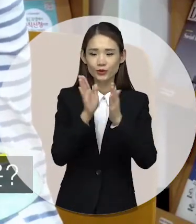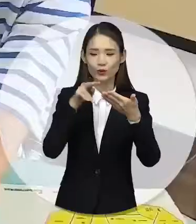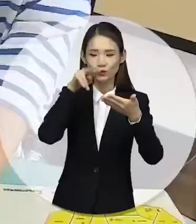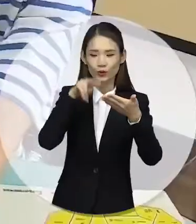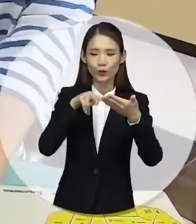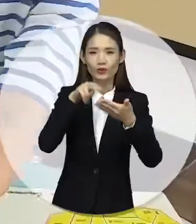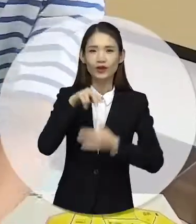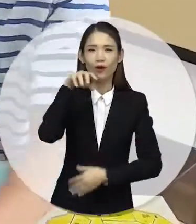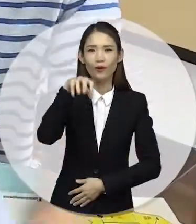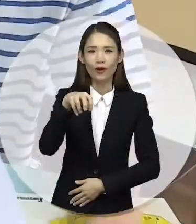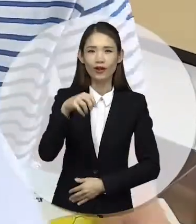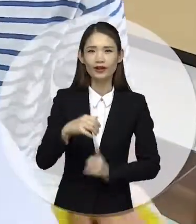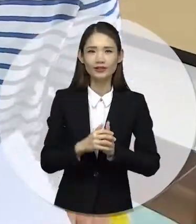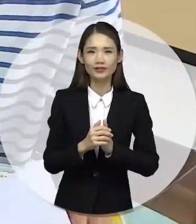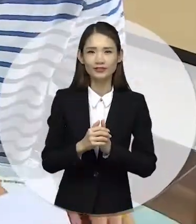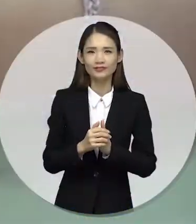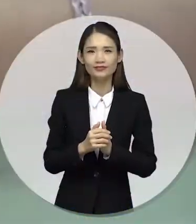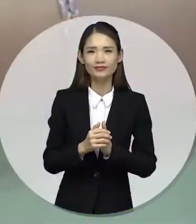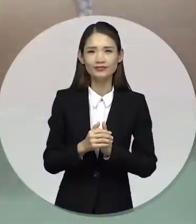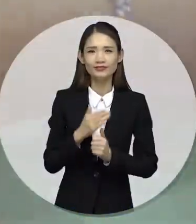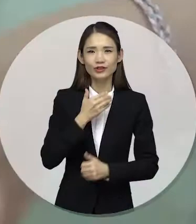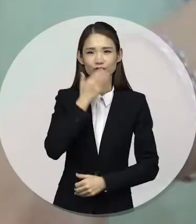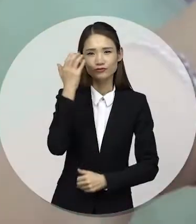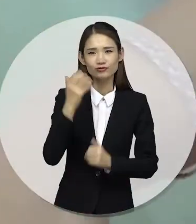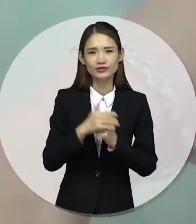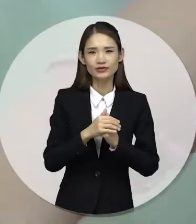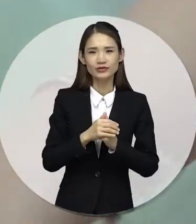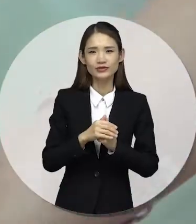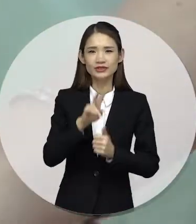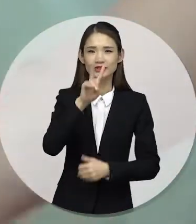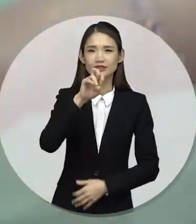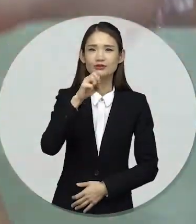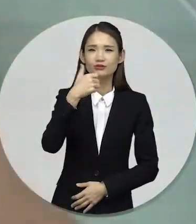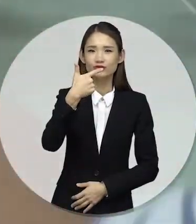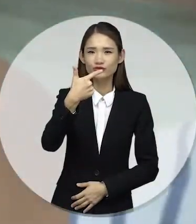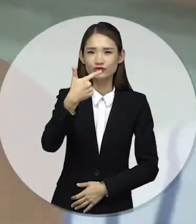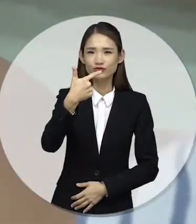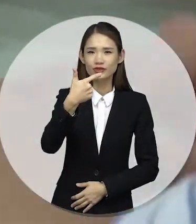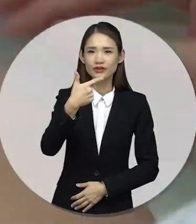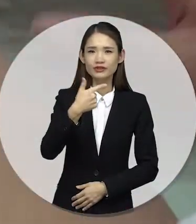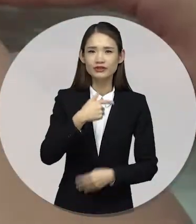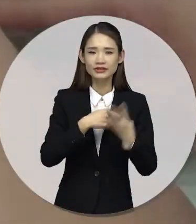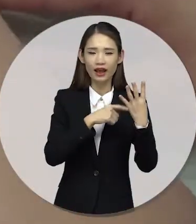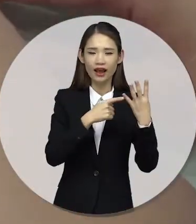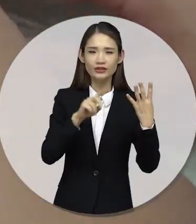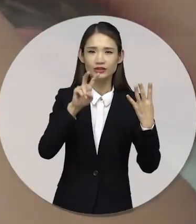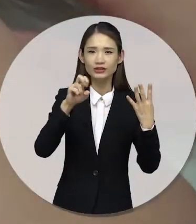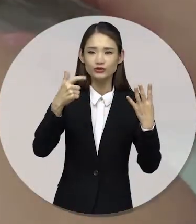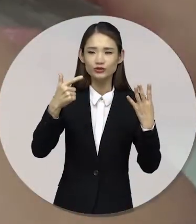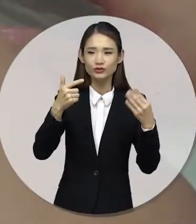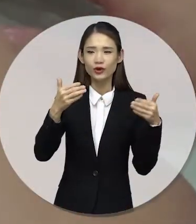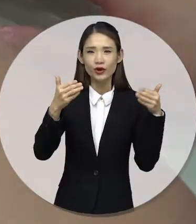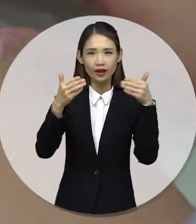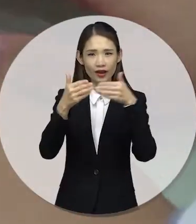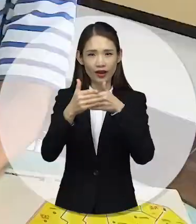김소희 : 도서관. 잠깐만, 잠깐만. / 김한솔 : 어, 나의 로망. 김소희 : 여기 있다. 26번. 김한솔 : 잠시만, 그러면 4번에서 26번을 가야 하는 거지? /김소희 : 응.